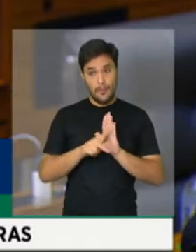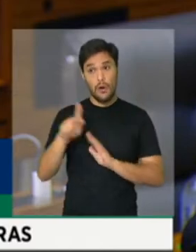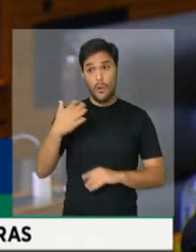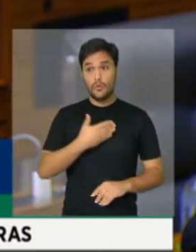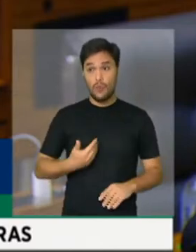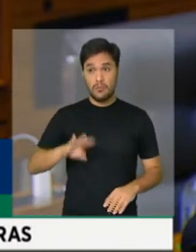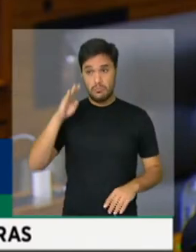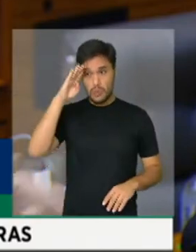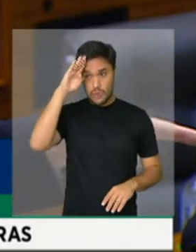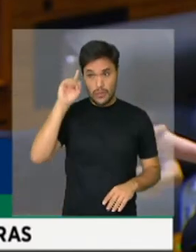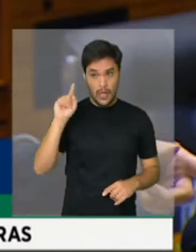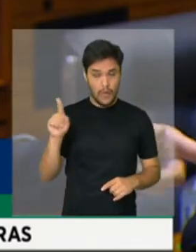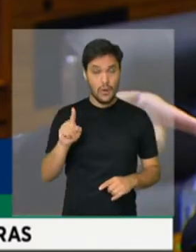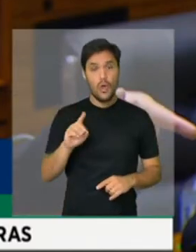TER AUMENTO? QUER ENGANAR O POVO BRASILEIRO? OU QUER